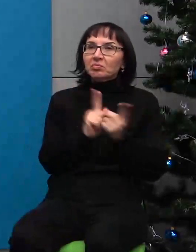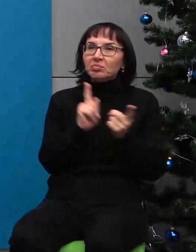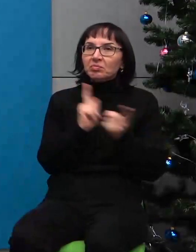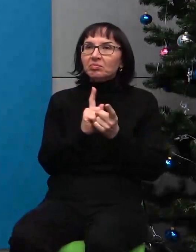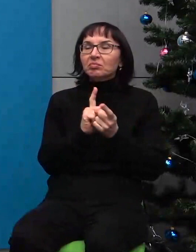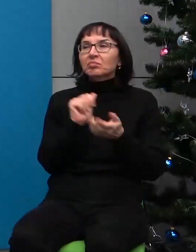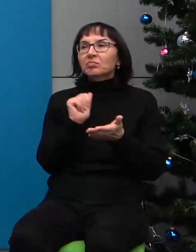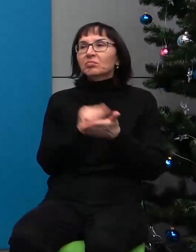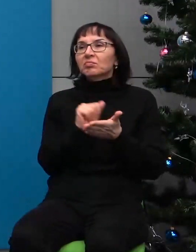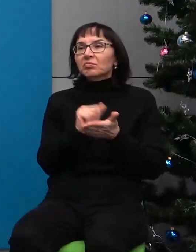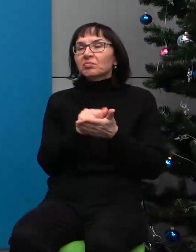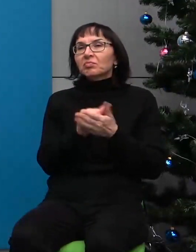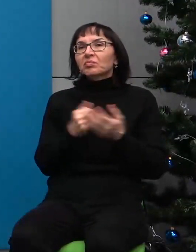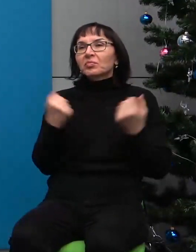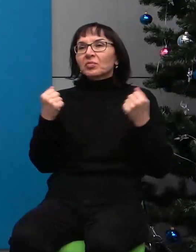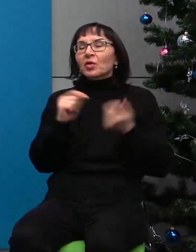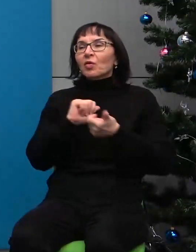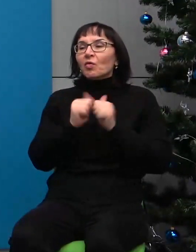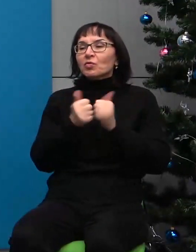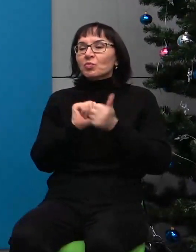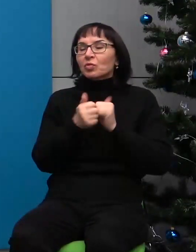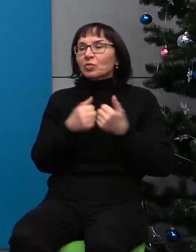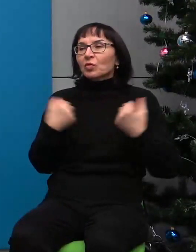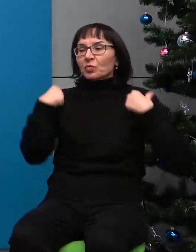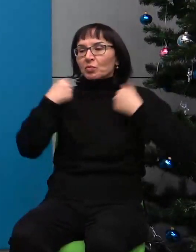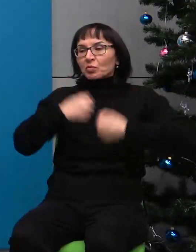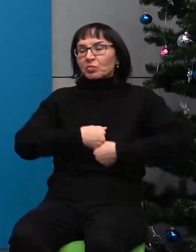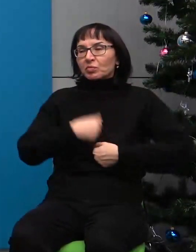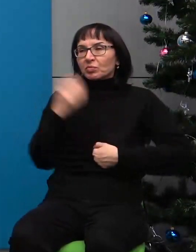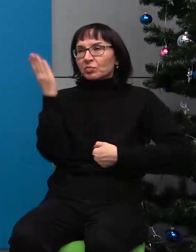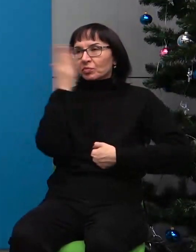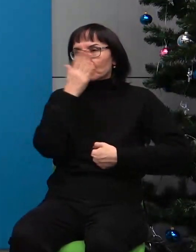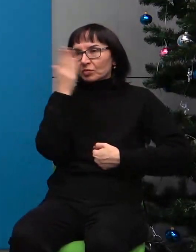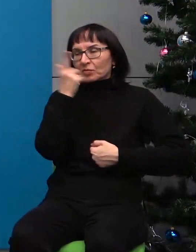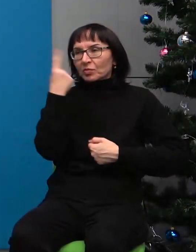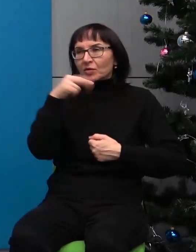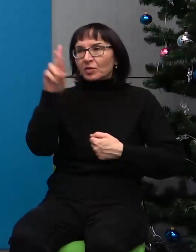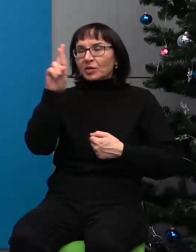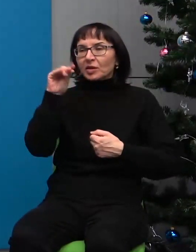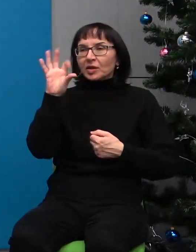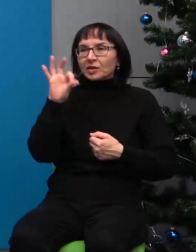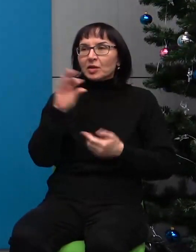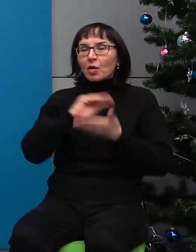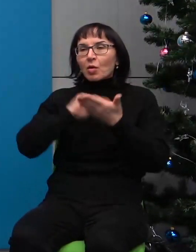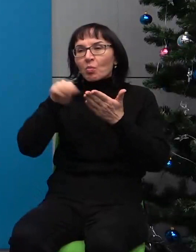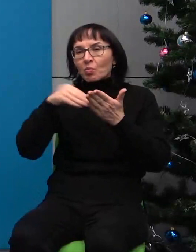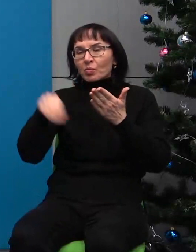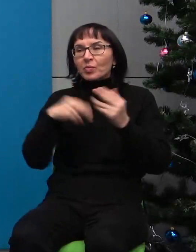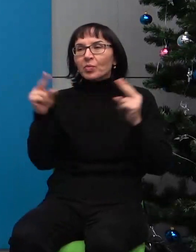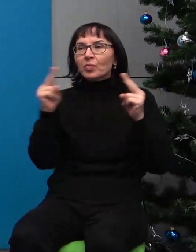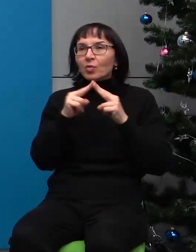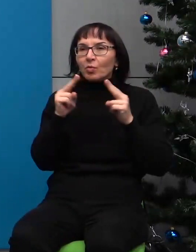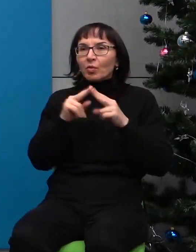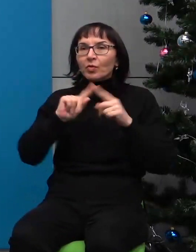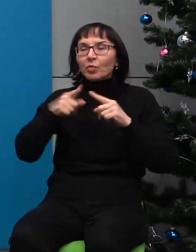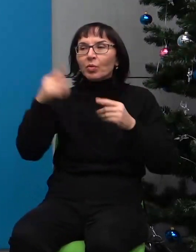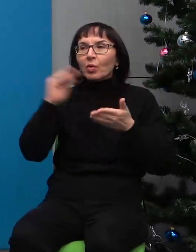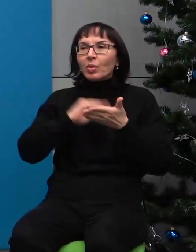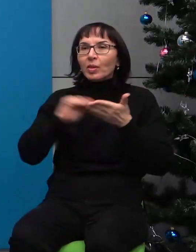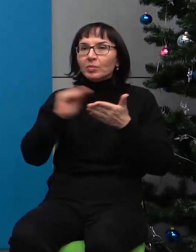przyjechałem w dresie, tico czarnym i podpisałem tę umowę. I po napisaniu pierwszych chyba 50 stron tej książki